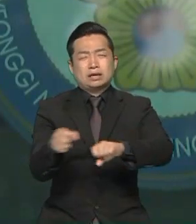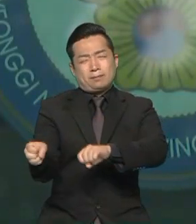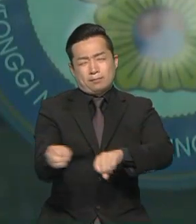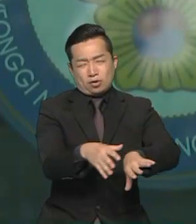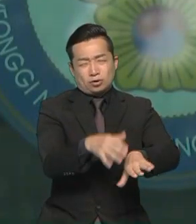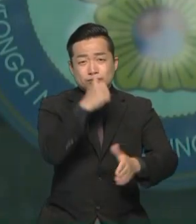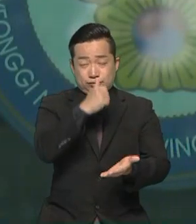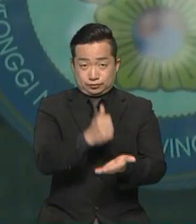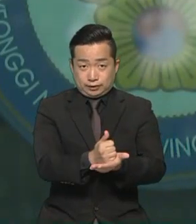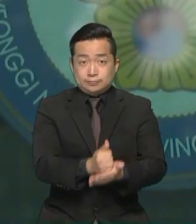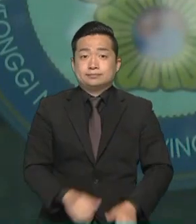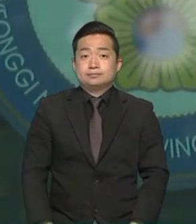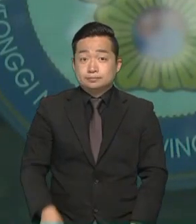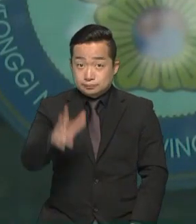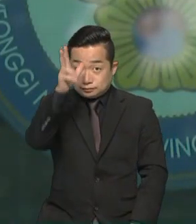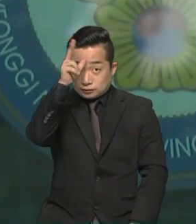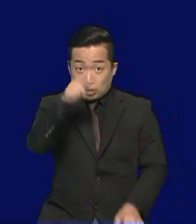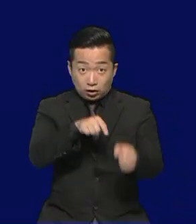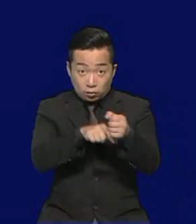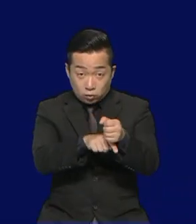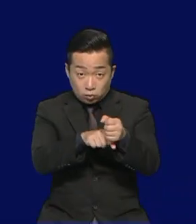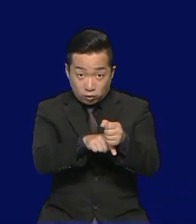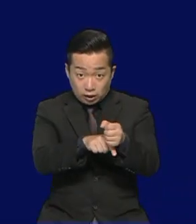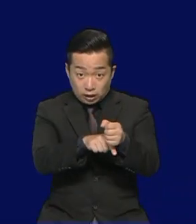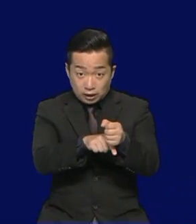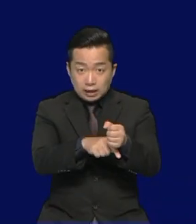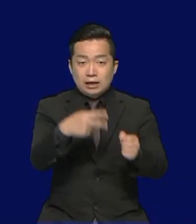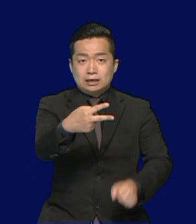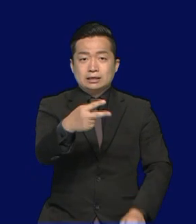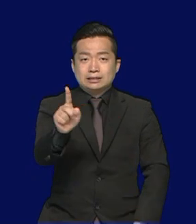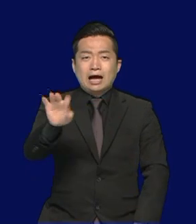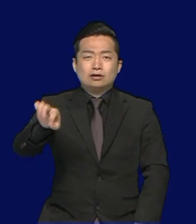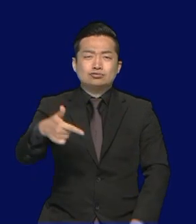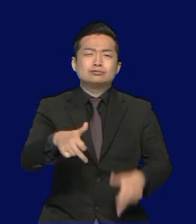경찰 조사에서 A 씨는 다운증후군이었던